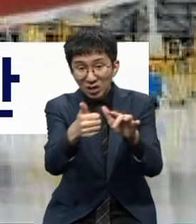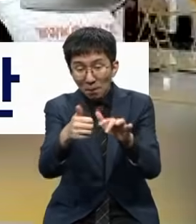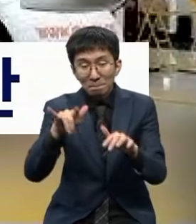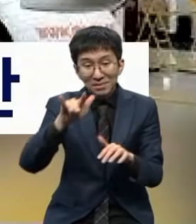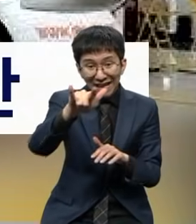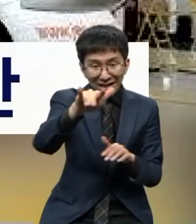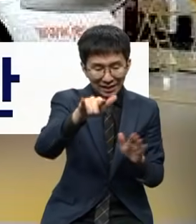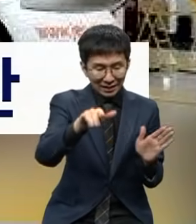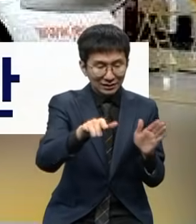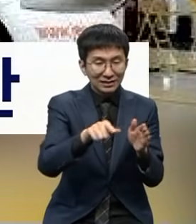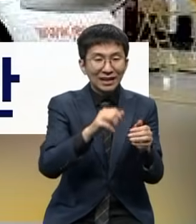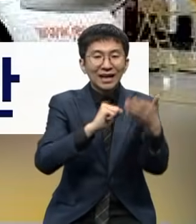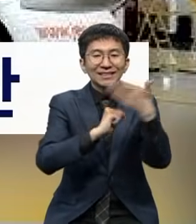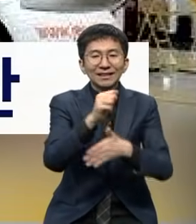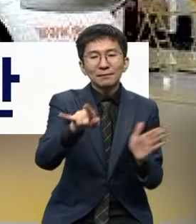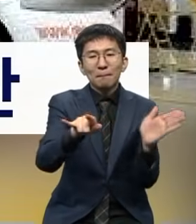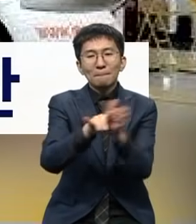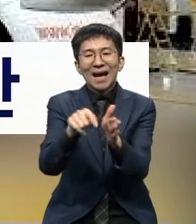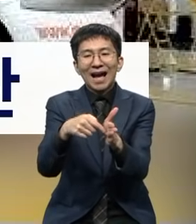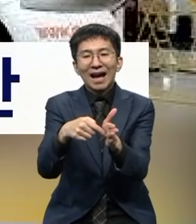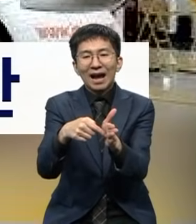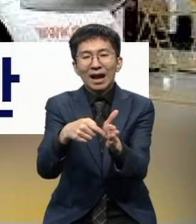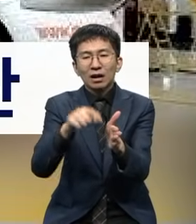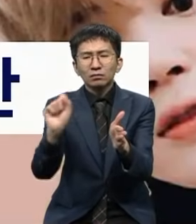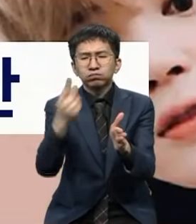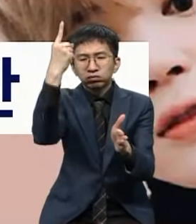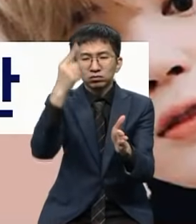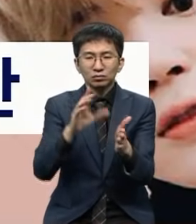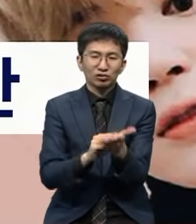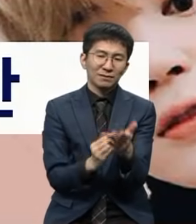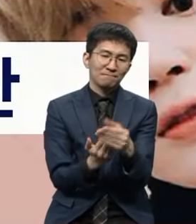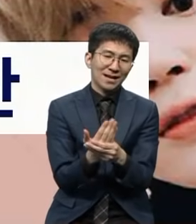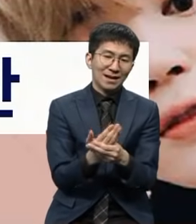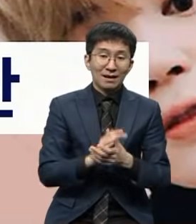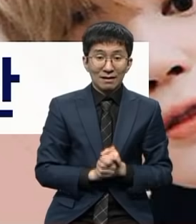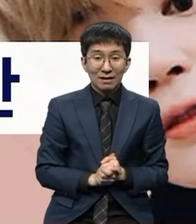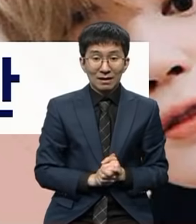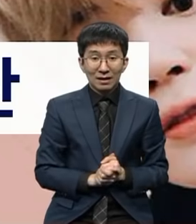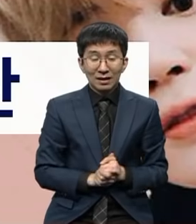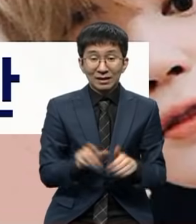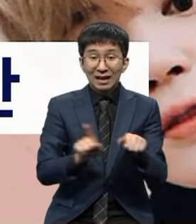것이 논란이 된 직후 나왔습니다. 이 팬클럽은 1시간 만에 230만 위안 우리